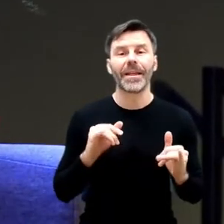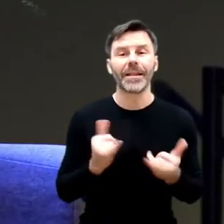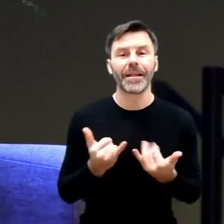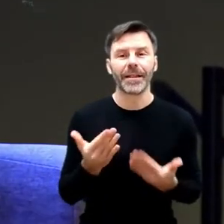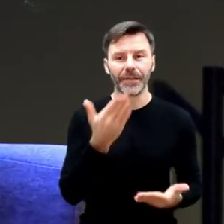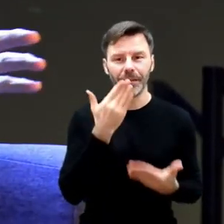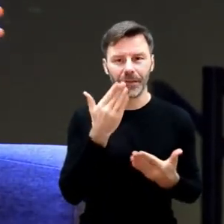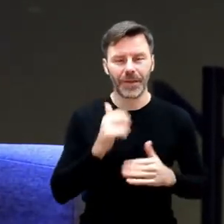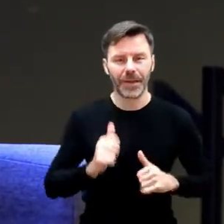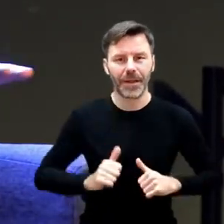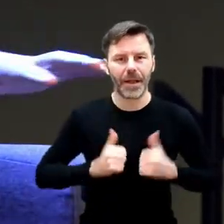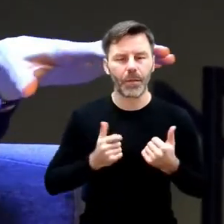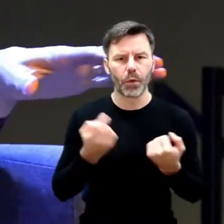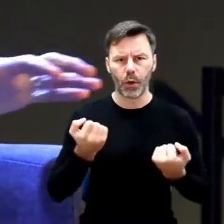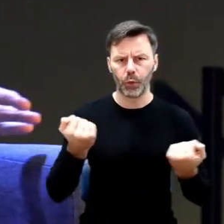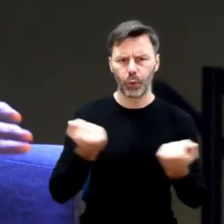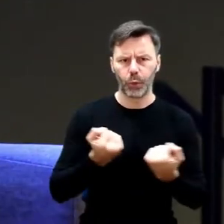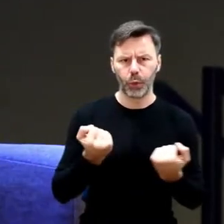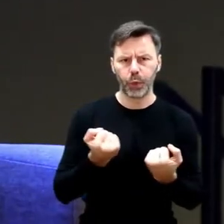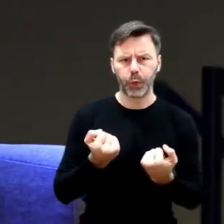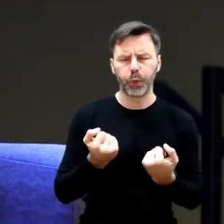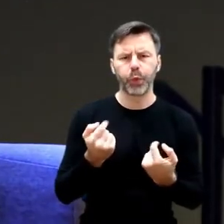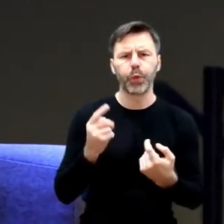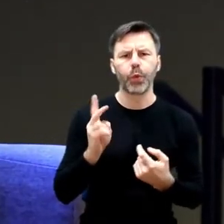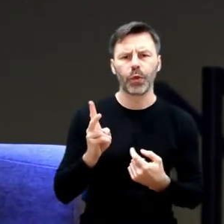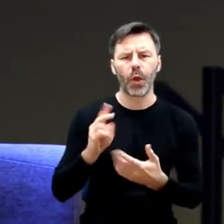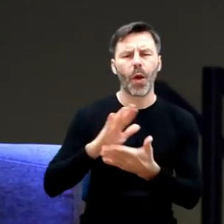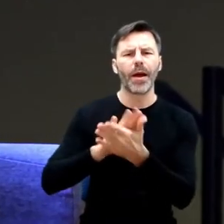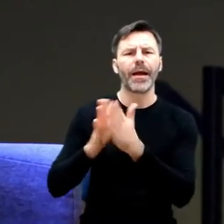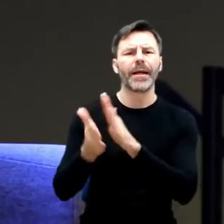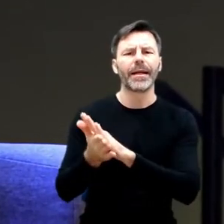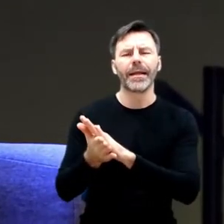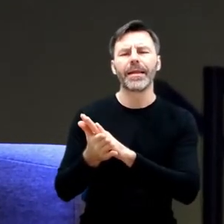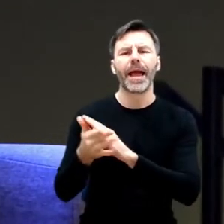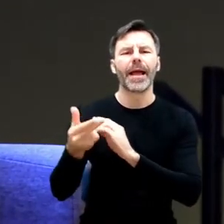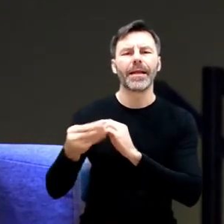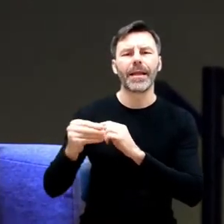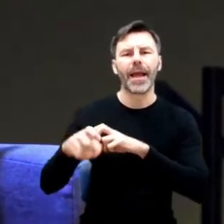reprezentantów czy graczy rynku nieruchomości